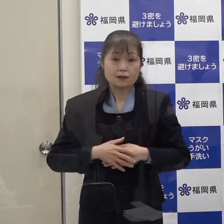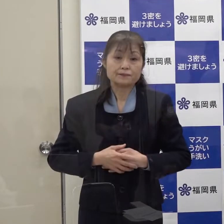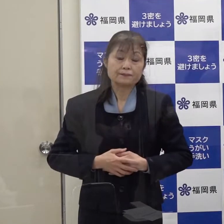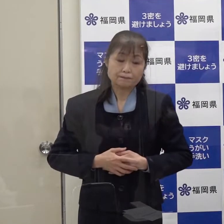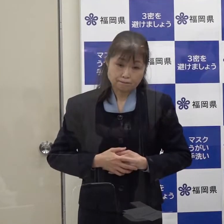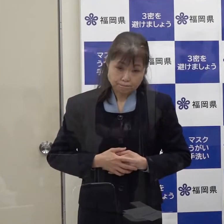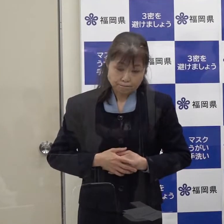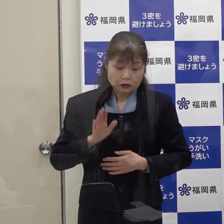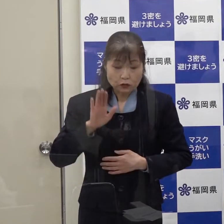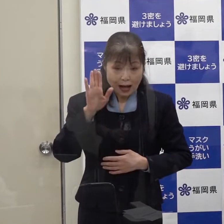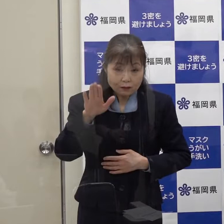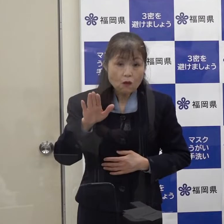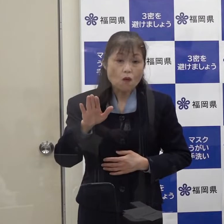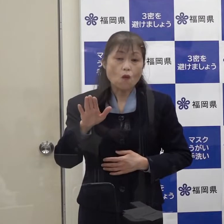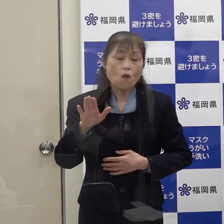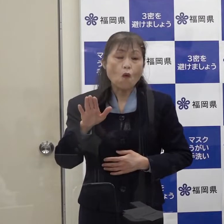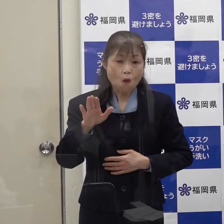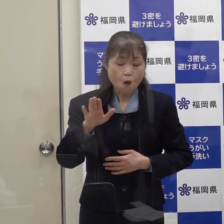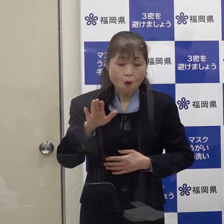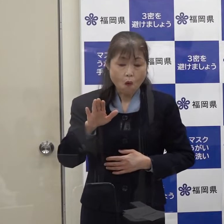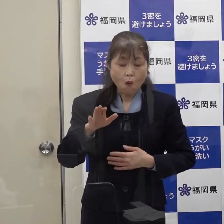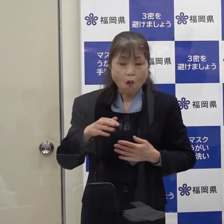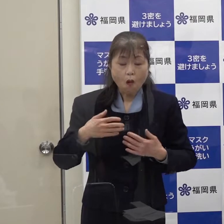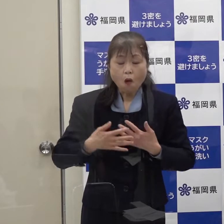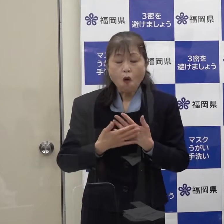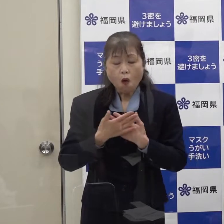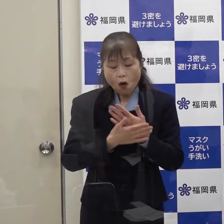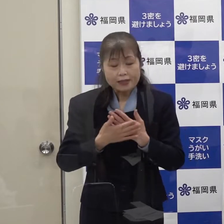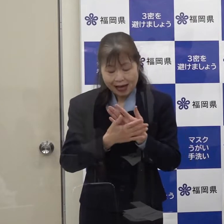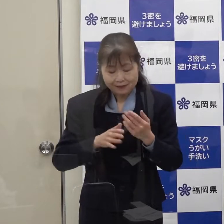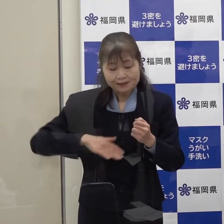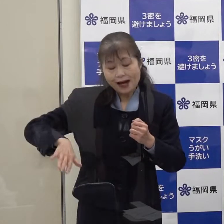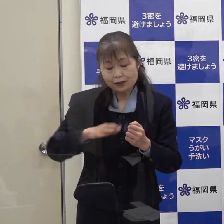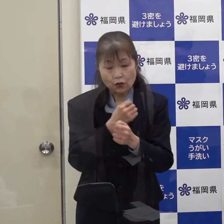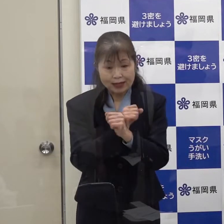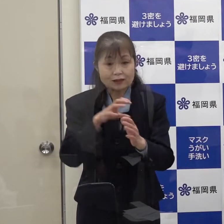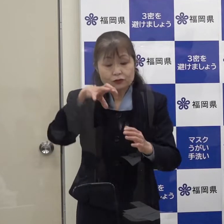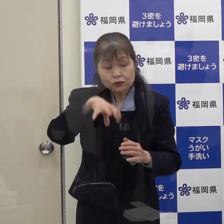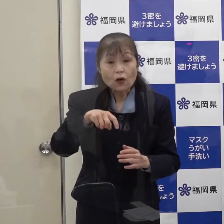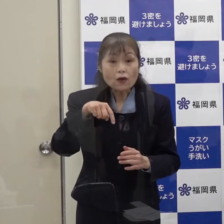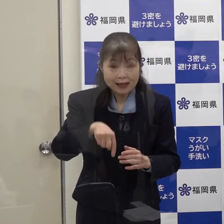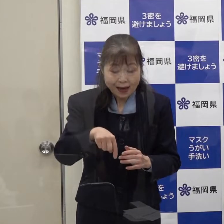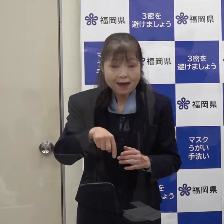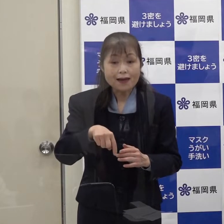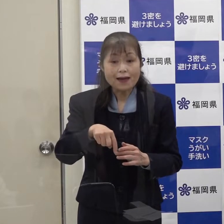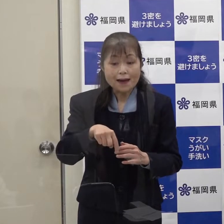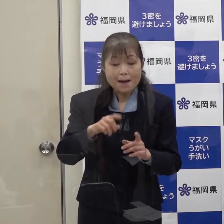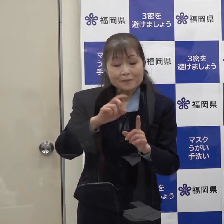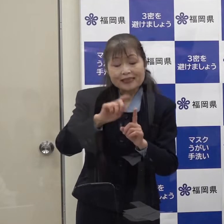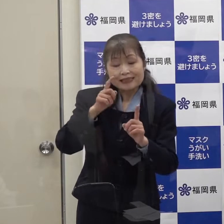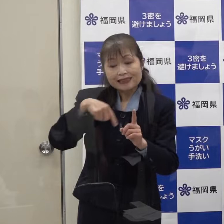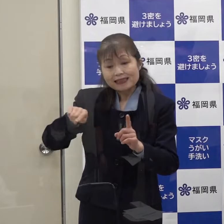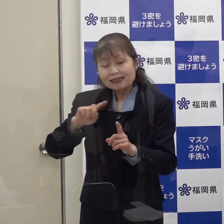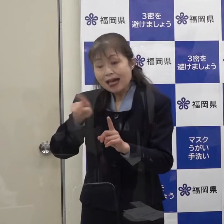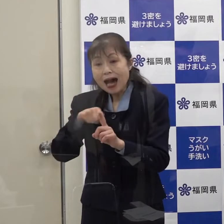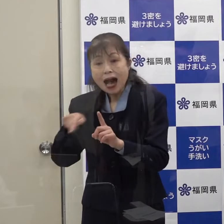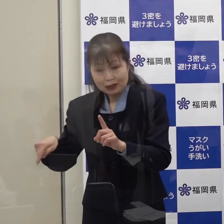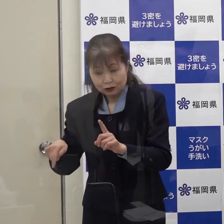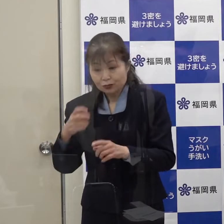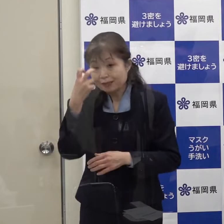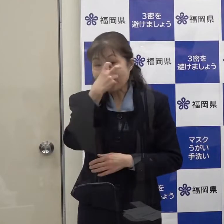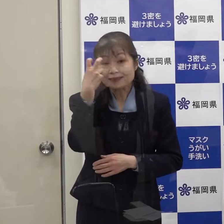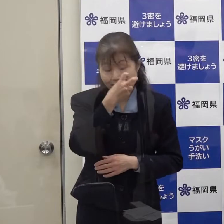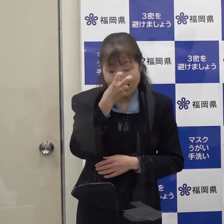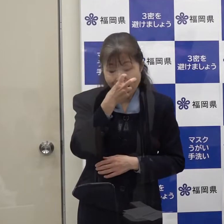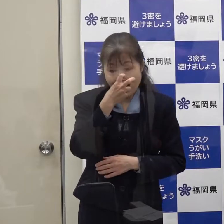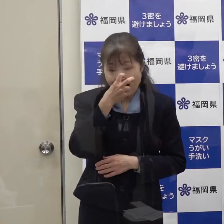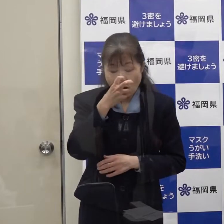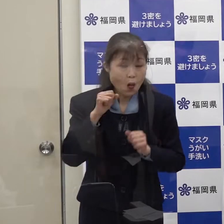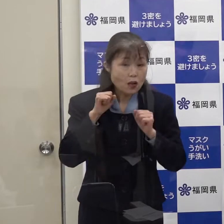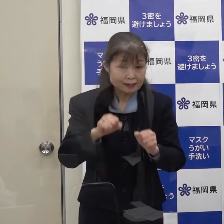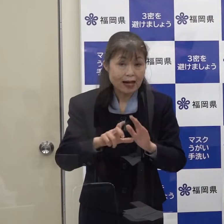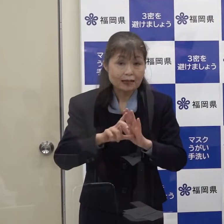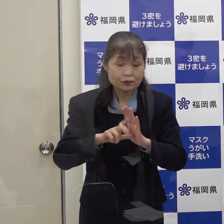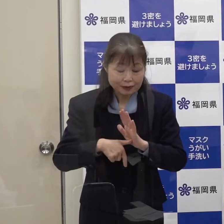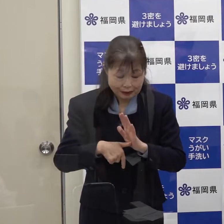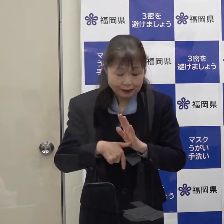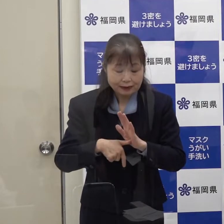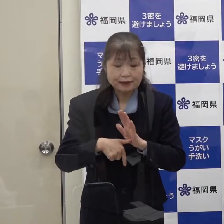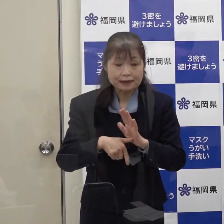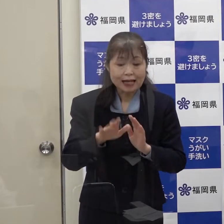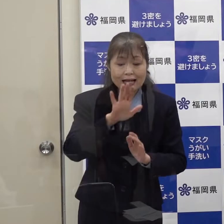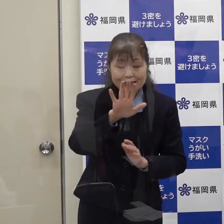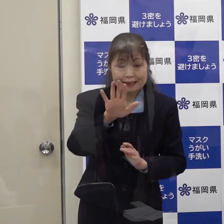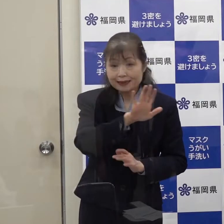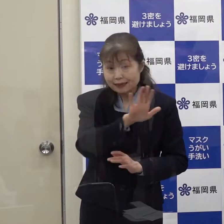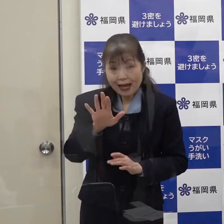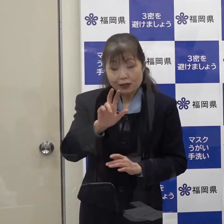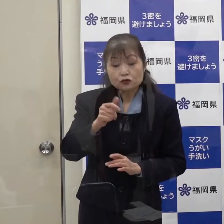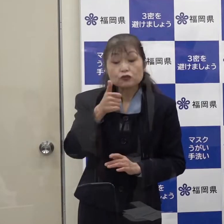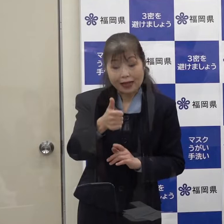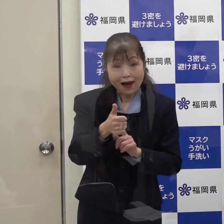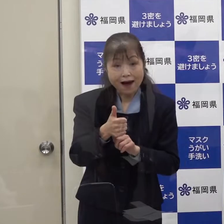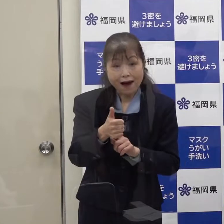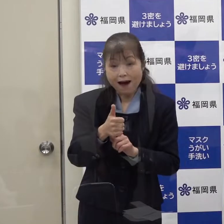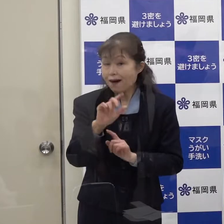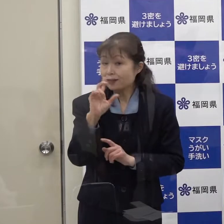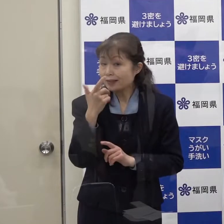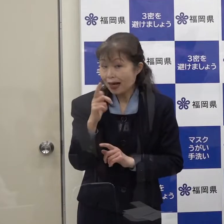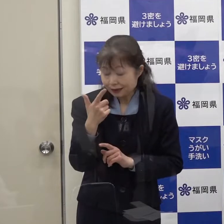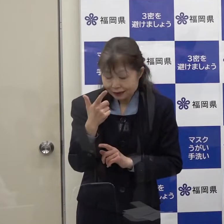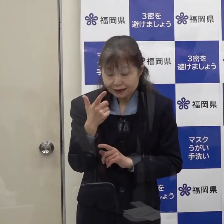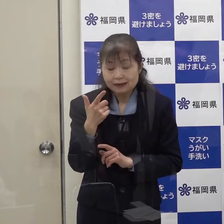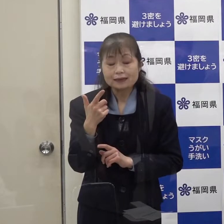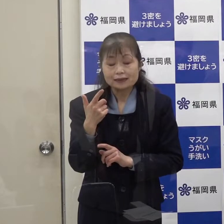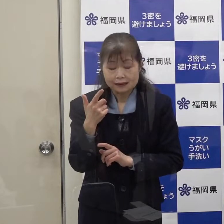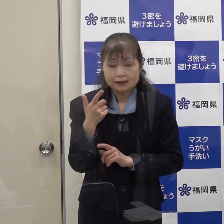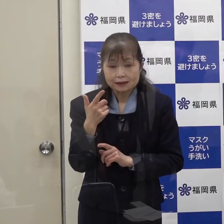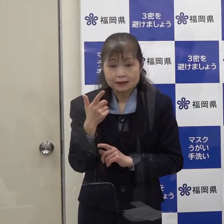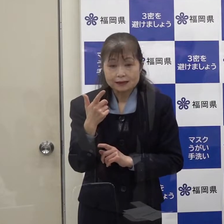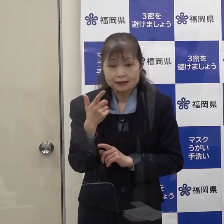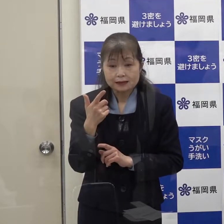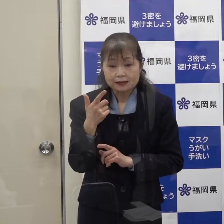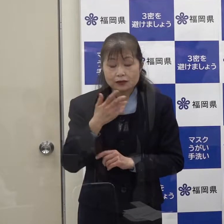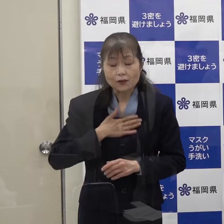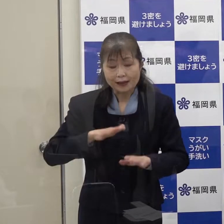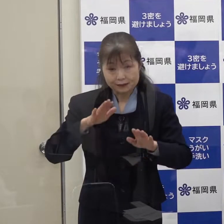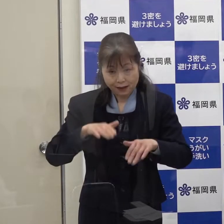その後 保健環境研究所の変異株ＰＣＲ検査いわゆるスクリーニング検査により デルタ株陰性が判明しました